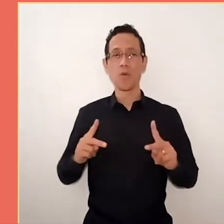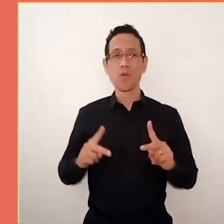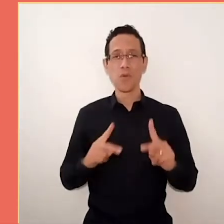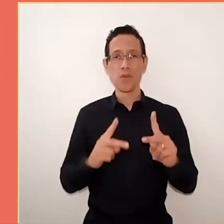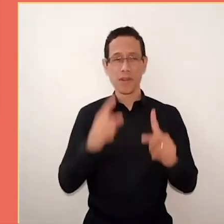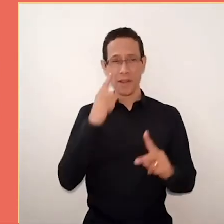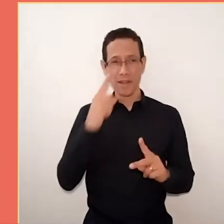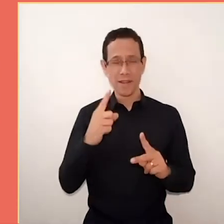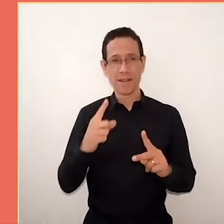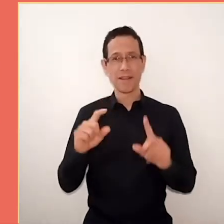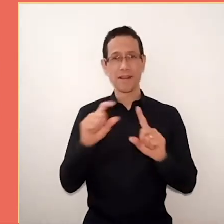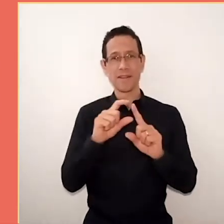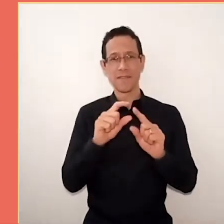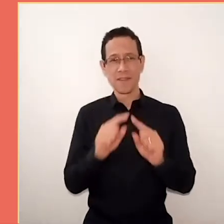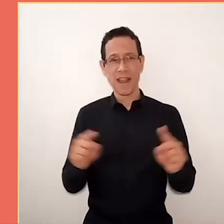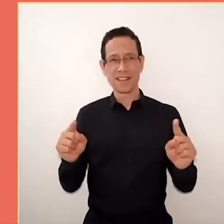Que o Paulo Freire, vai continuar dizendo,